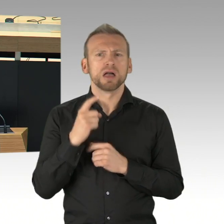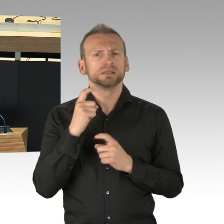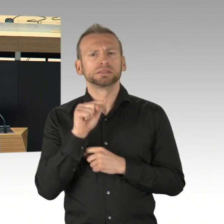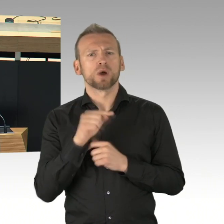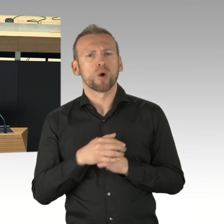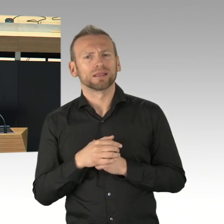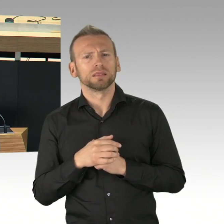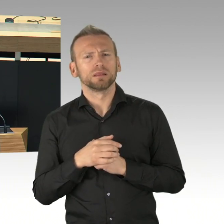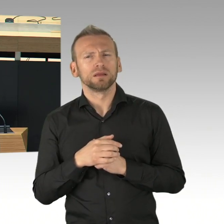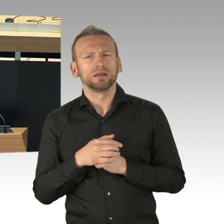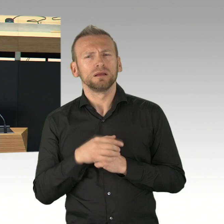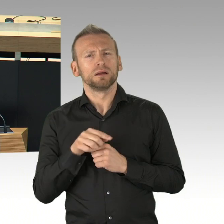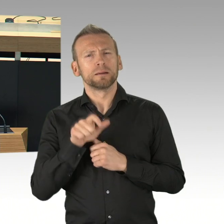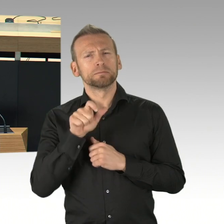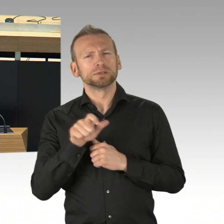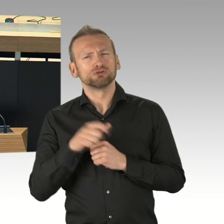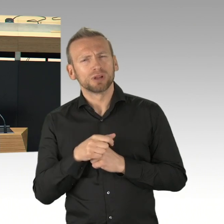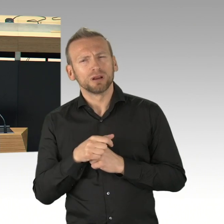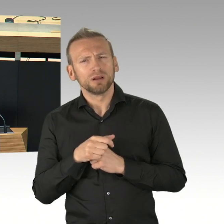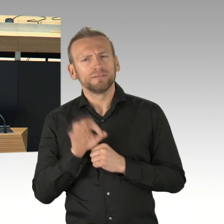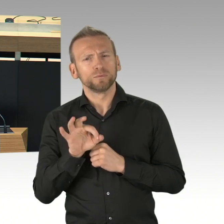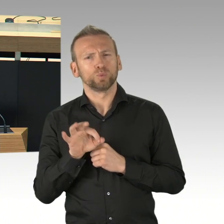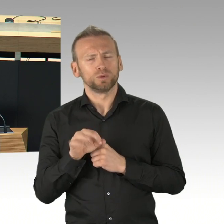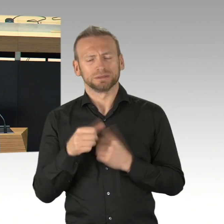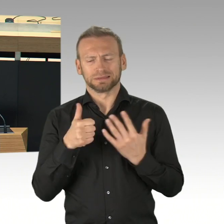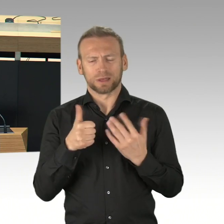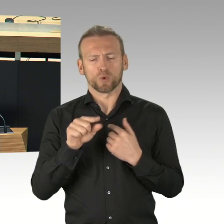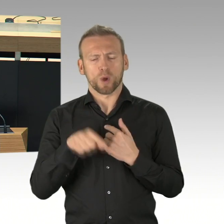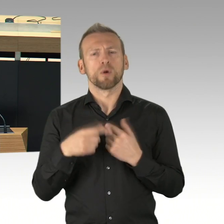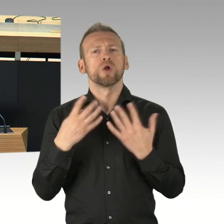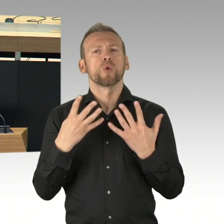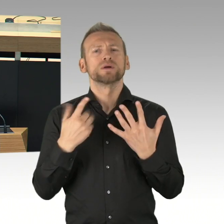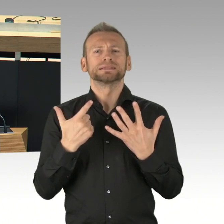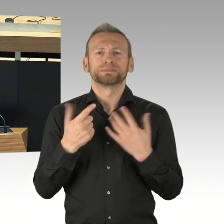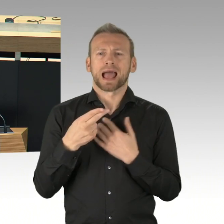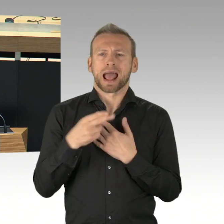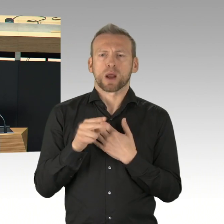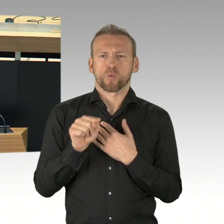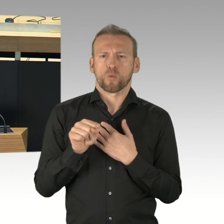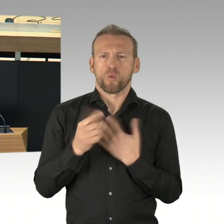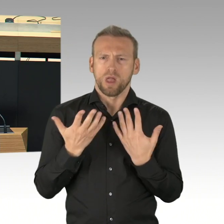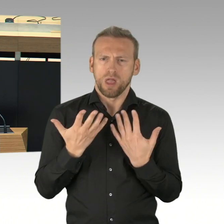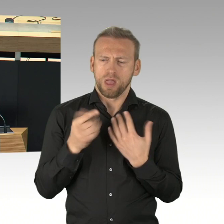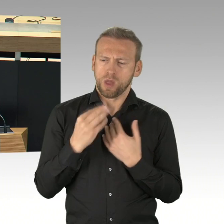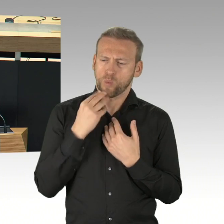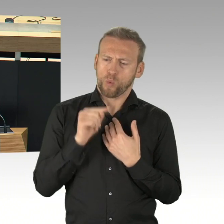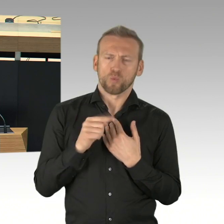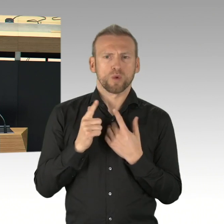das sind nämlich die Neuverträge, die Wohnungen, die nicht auf dem Markt sind, die explodieren im Preis, ist ja logisch. Also, die Menschen,